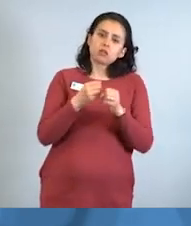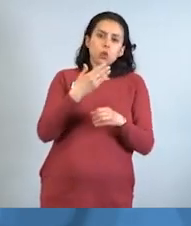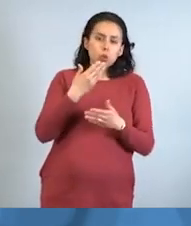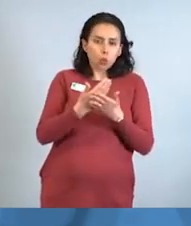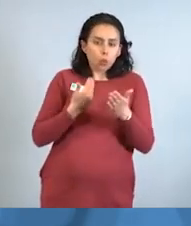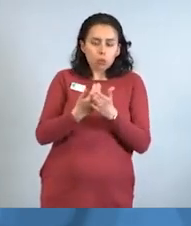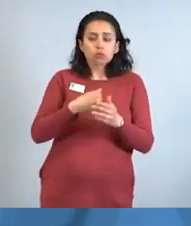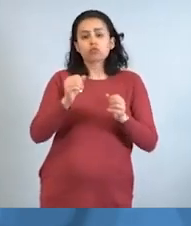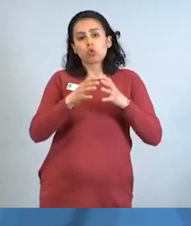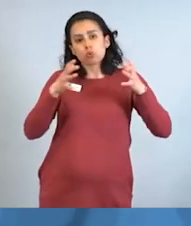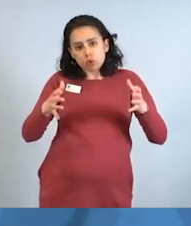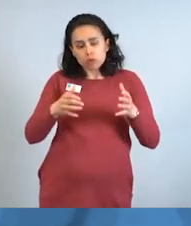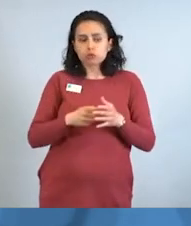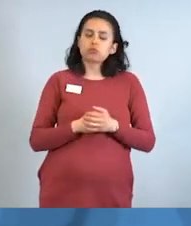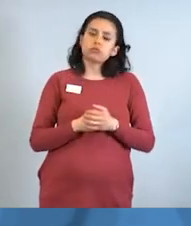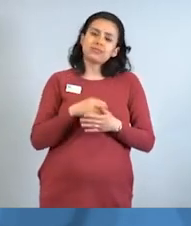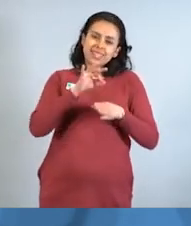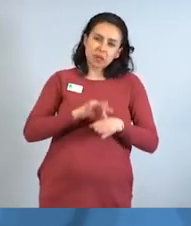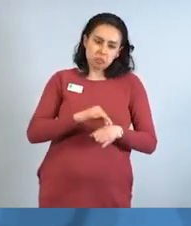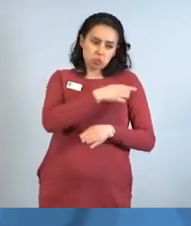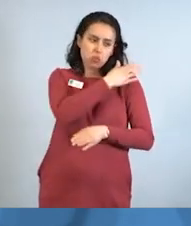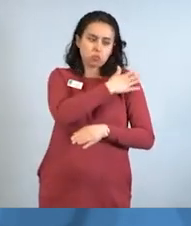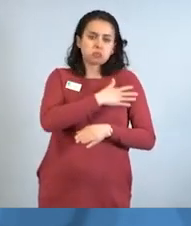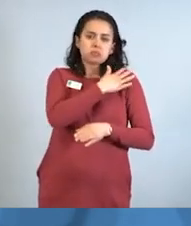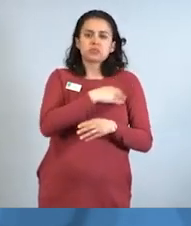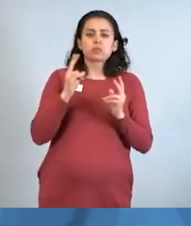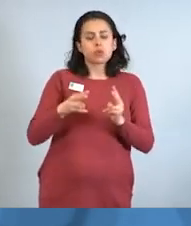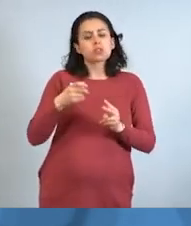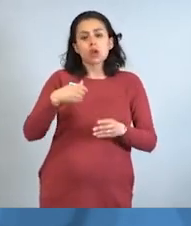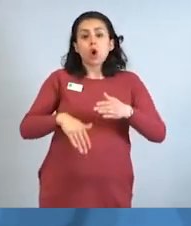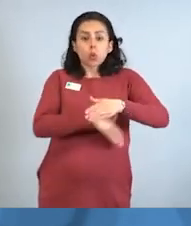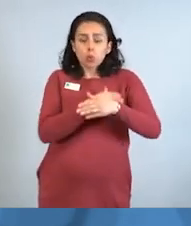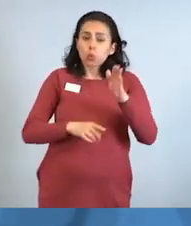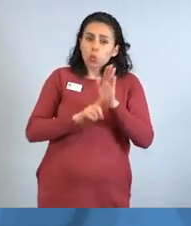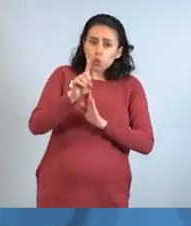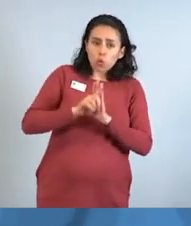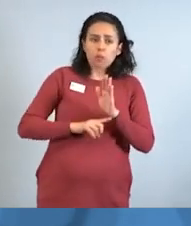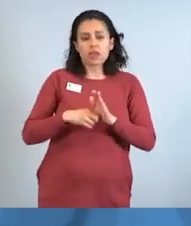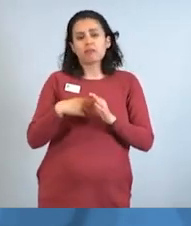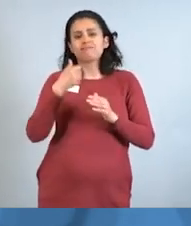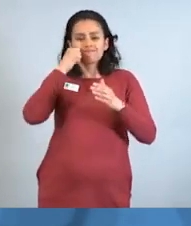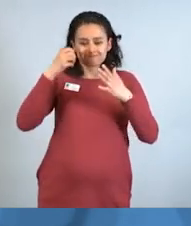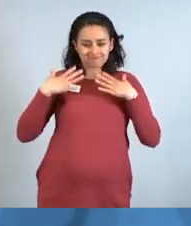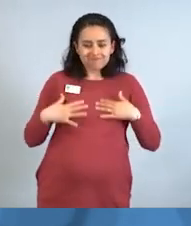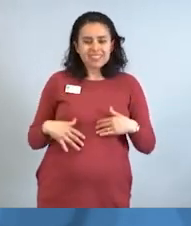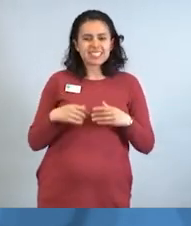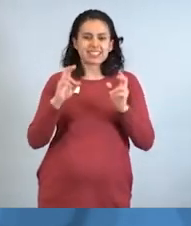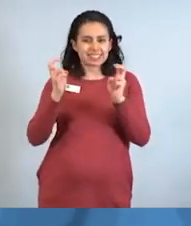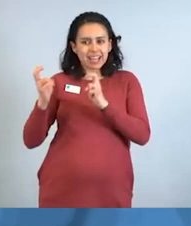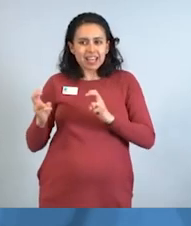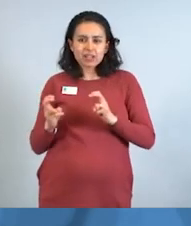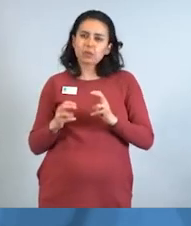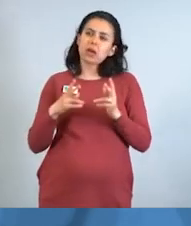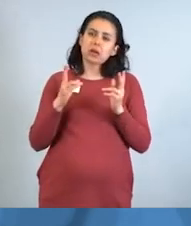ja sitten on kuumetta, lihassärkyä, väsymystä ja kolotusta ja ihan sairauden tunnetta,